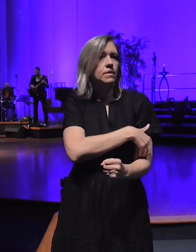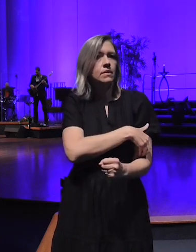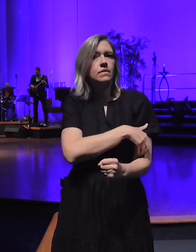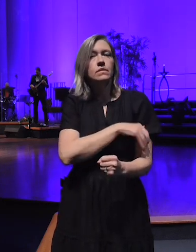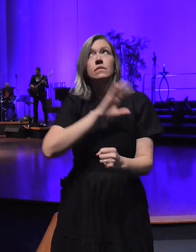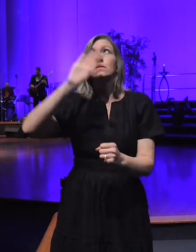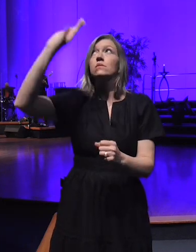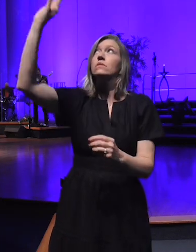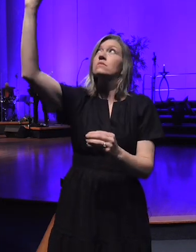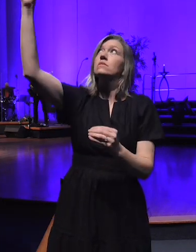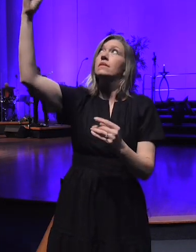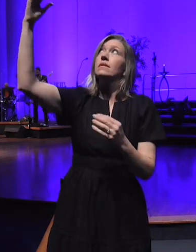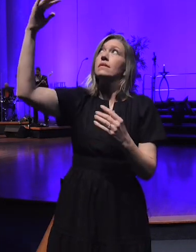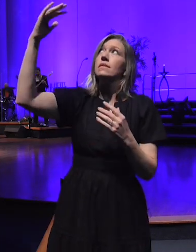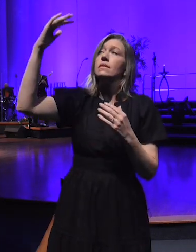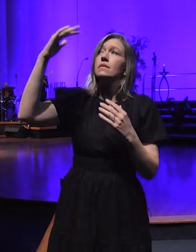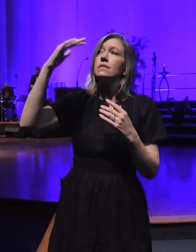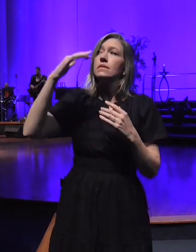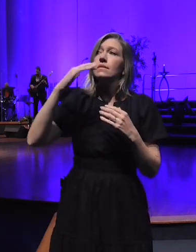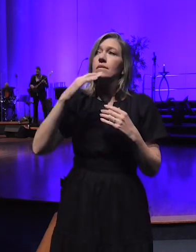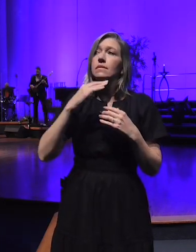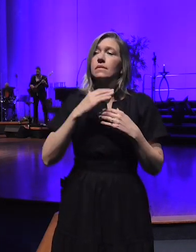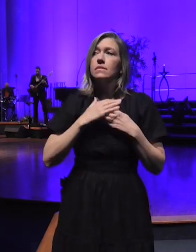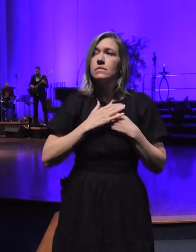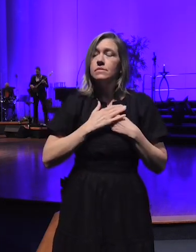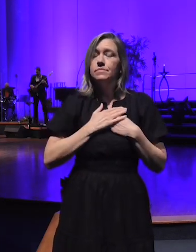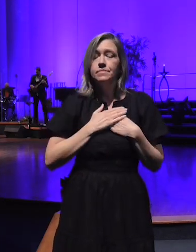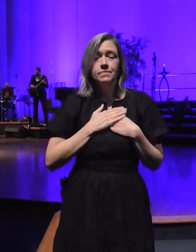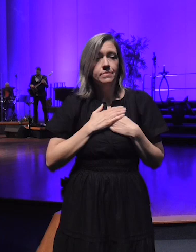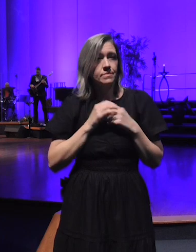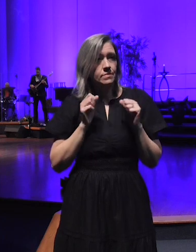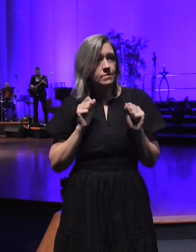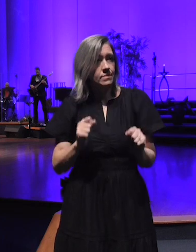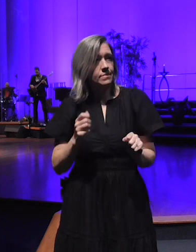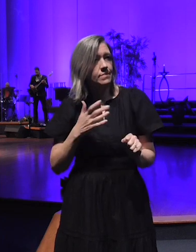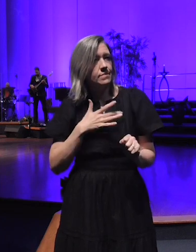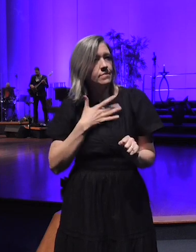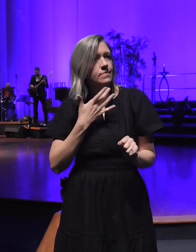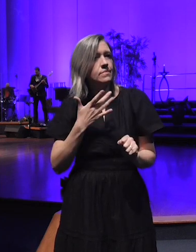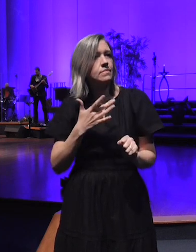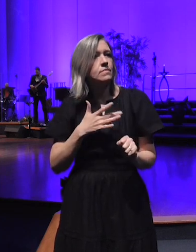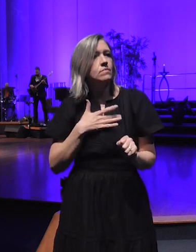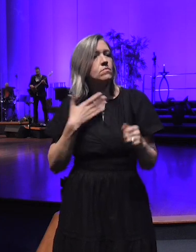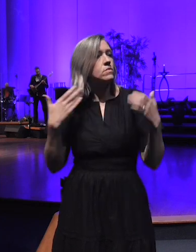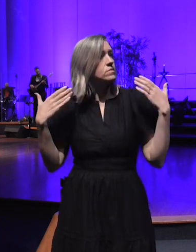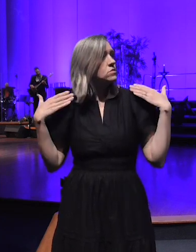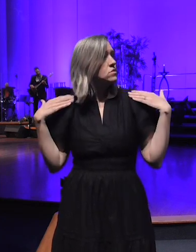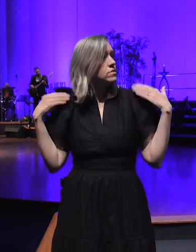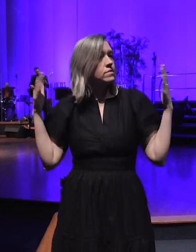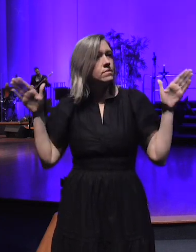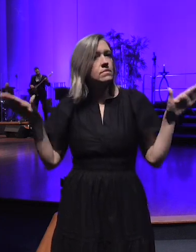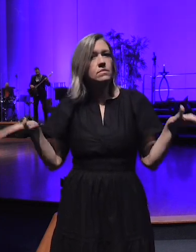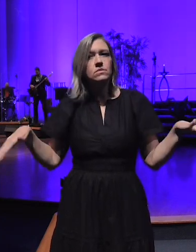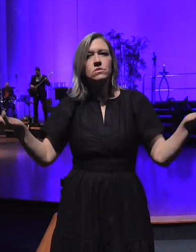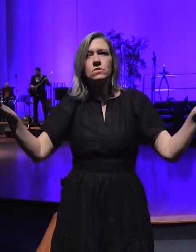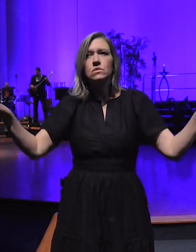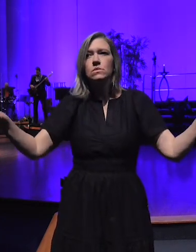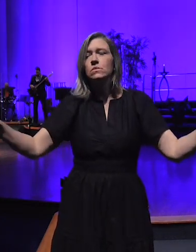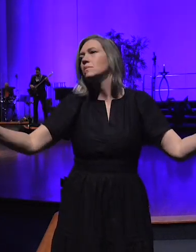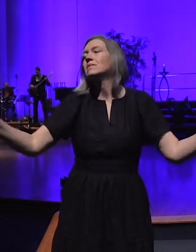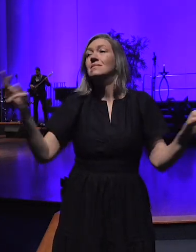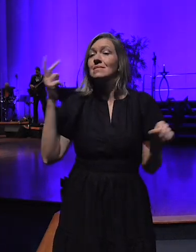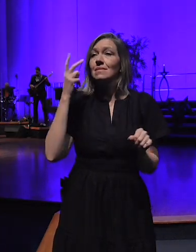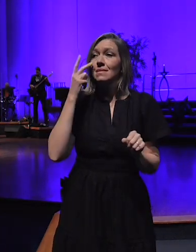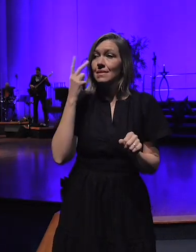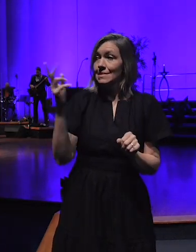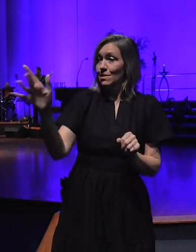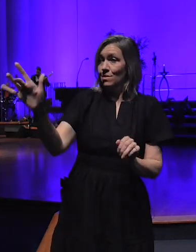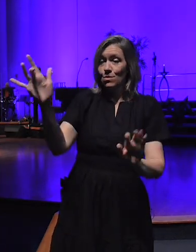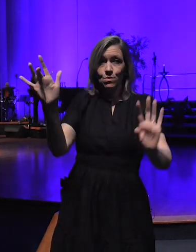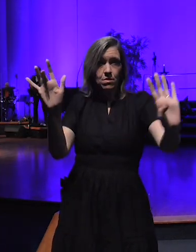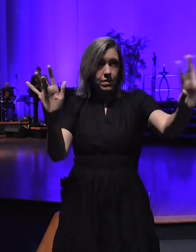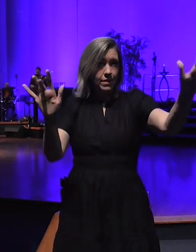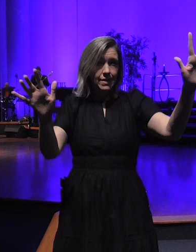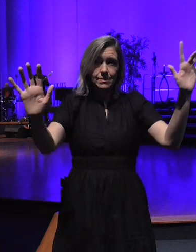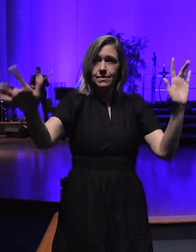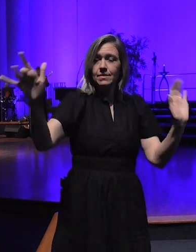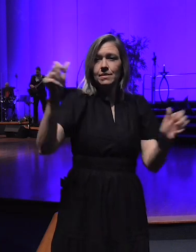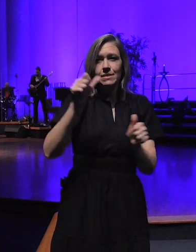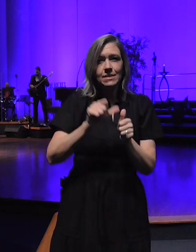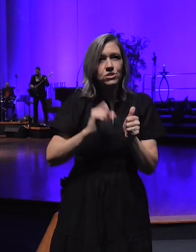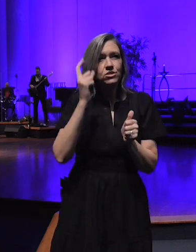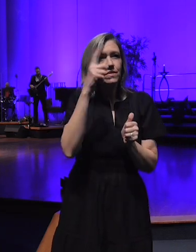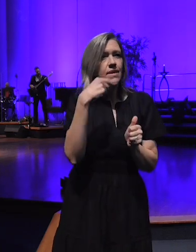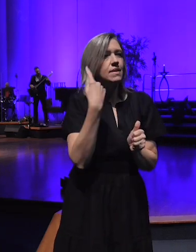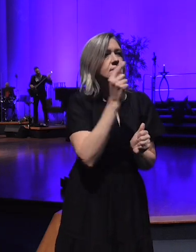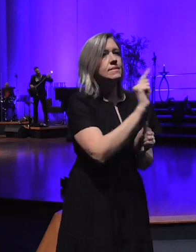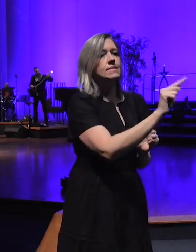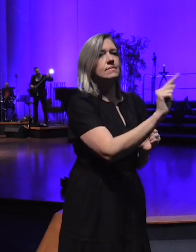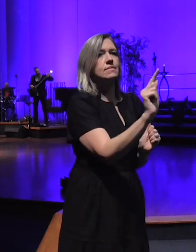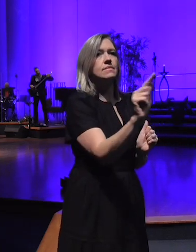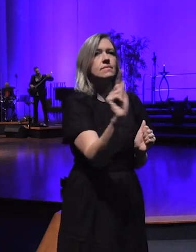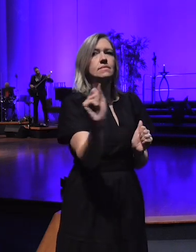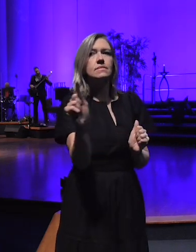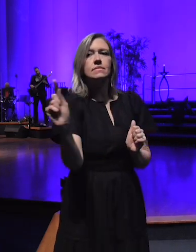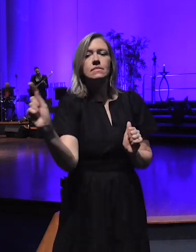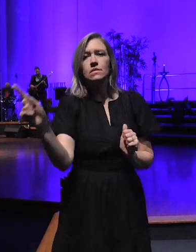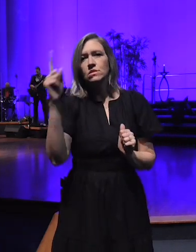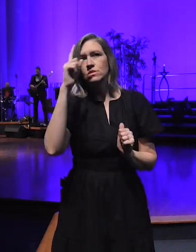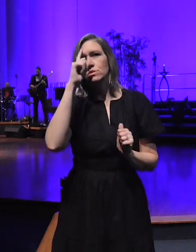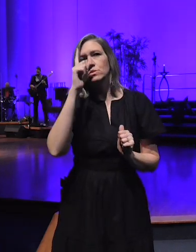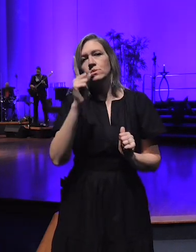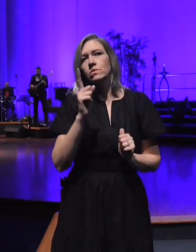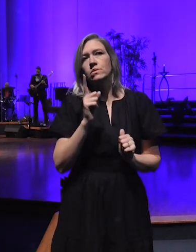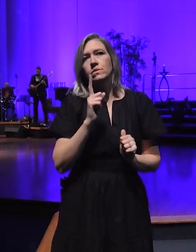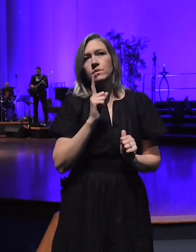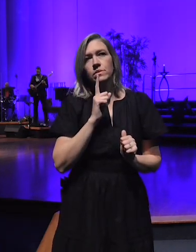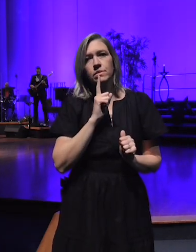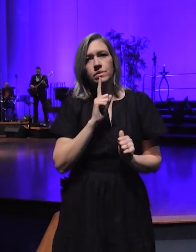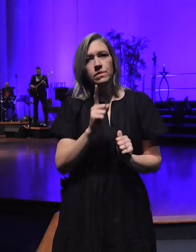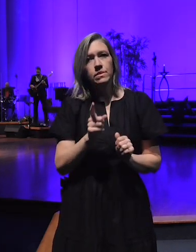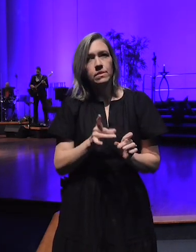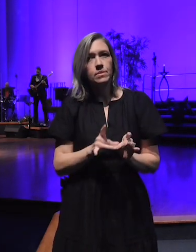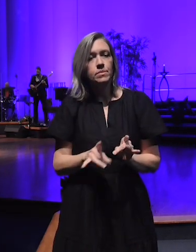gracia puedo escuchar el roce de las alas de los ángeles veo gloria en cada rostro seguramente la presencia de